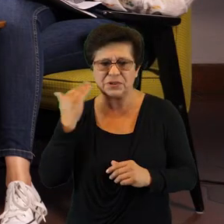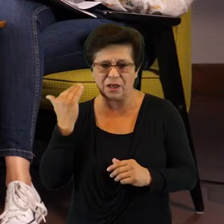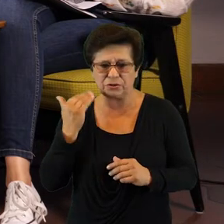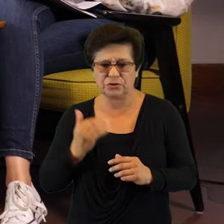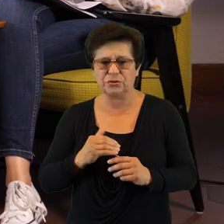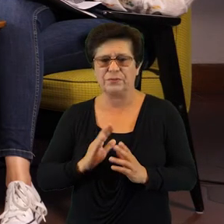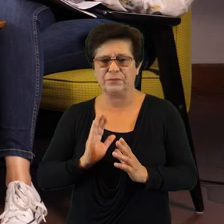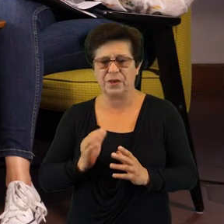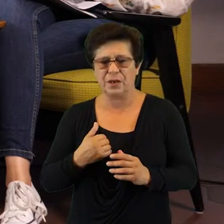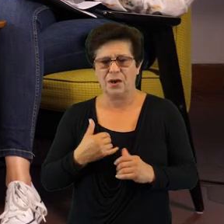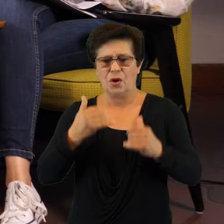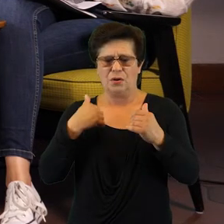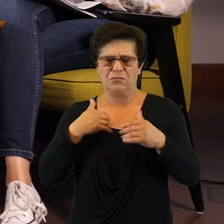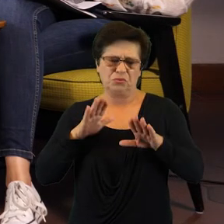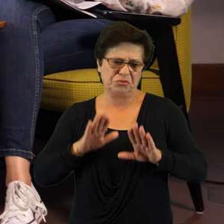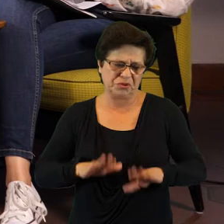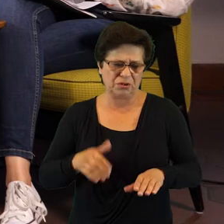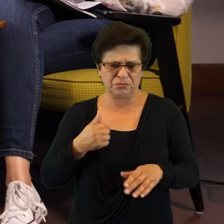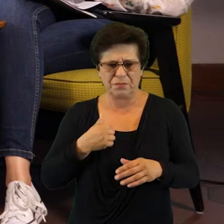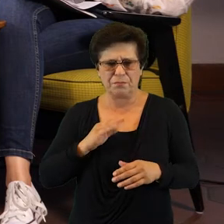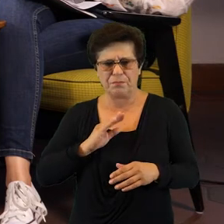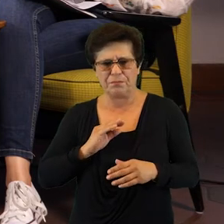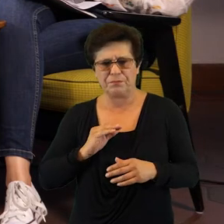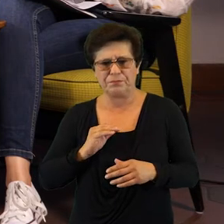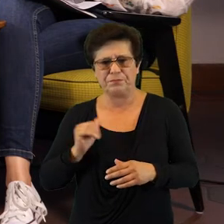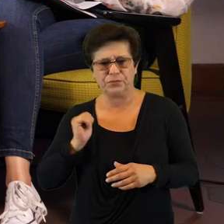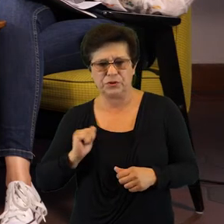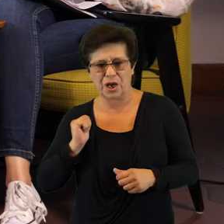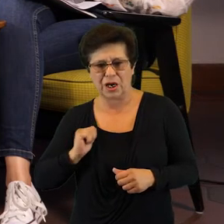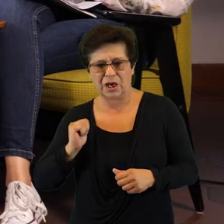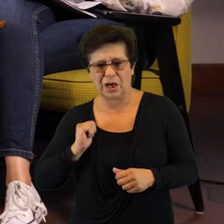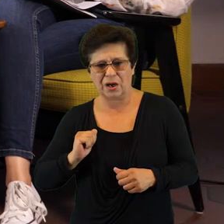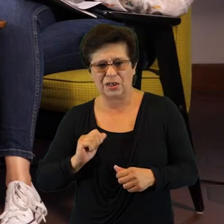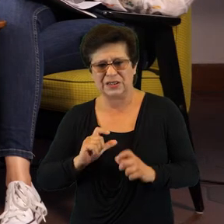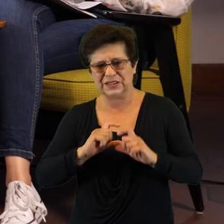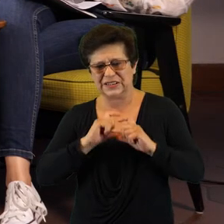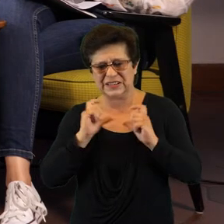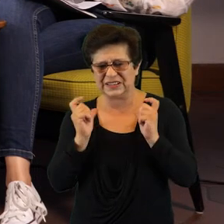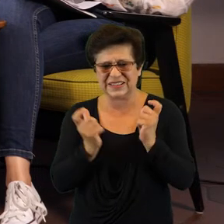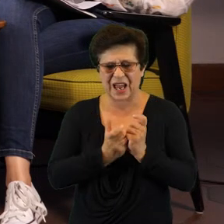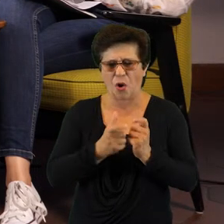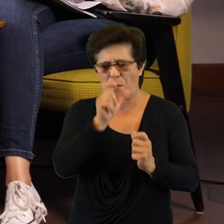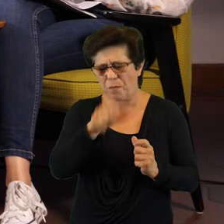Zasiadłem do tej antologii i przeczytałem prawie całą poezję polską XX wieku,